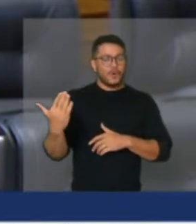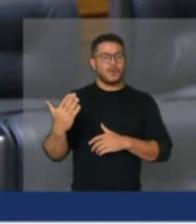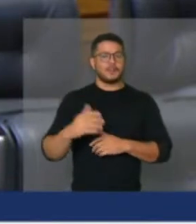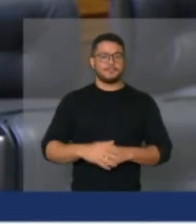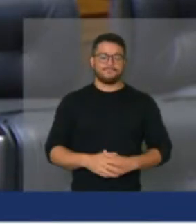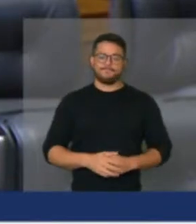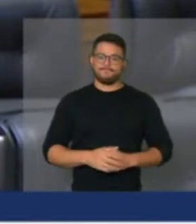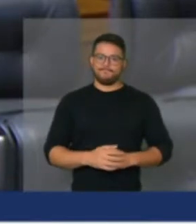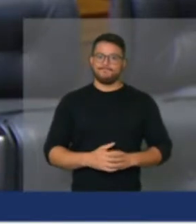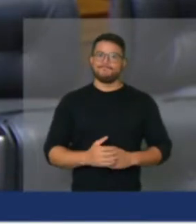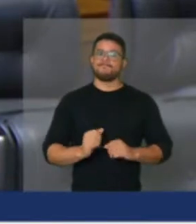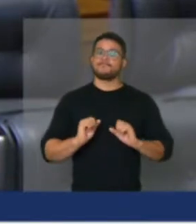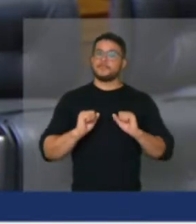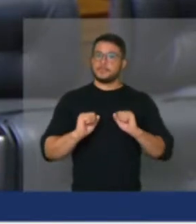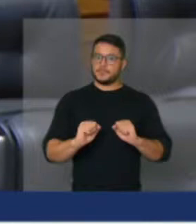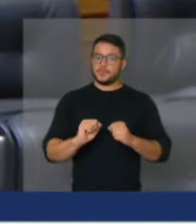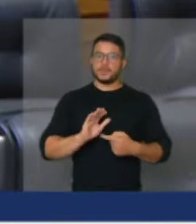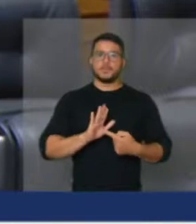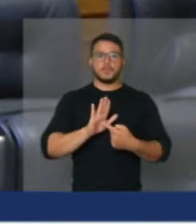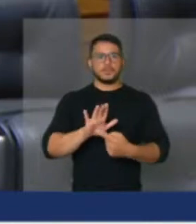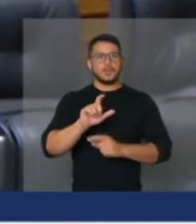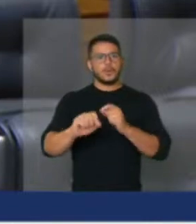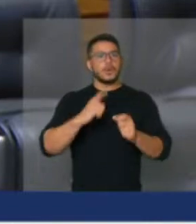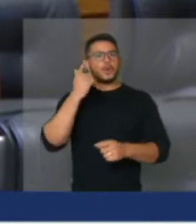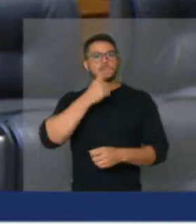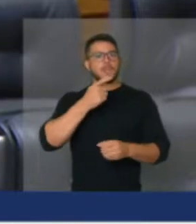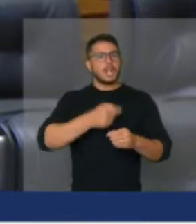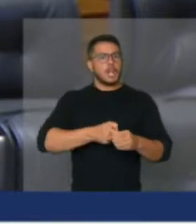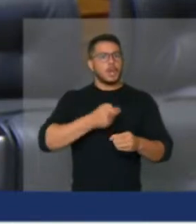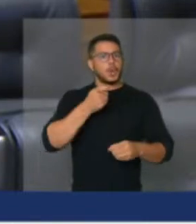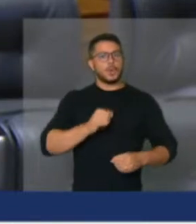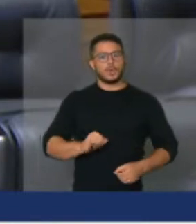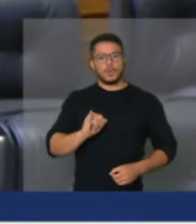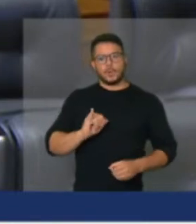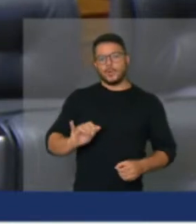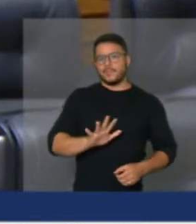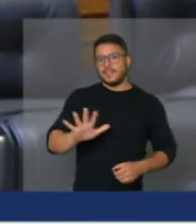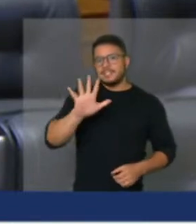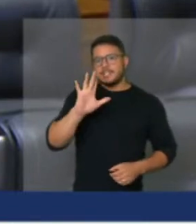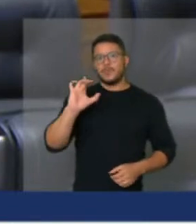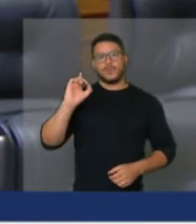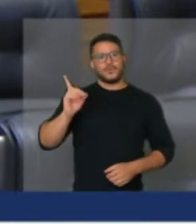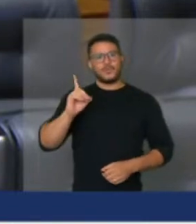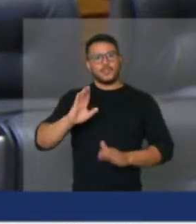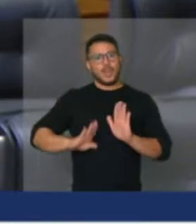ELE LUCROU COM A INFLAÇÃO, COM A ALTA DO DÓ LAR, A GENTE CONVIDA QUANDO É PARA EXPLICAR ALGUMA COISA QUE TEM A VER COM UMA POLÍTICA